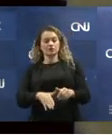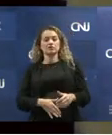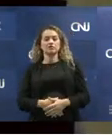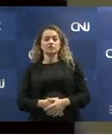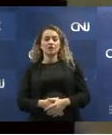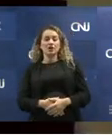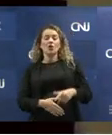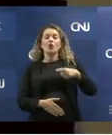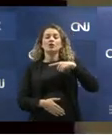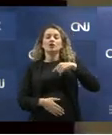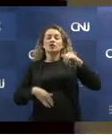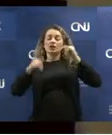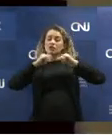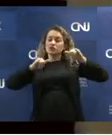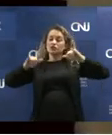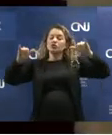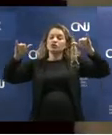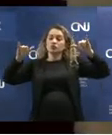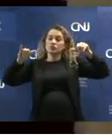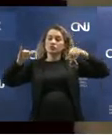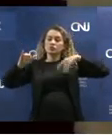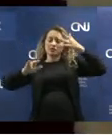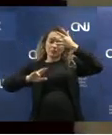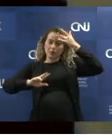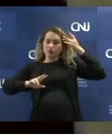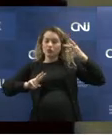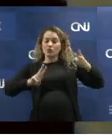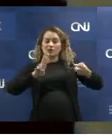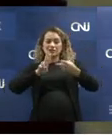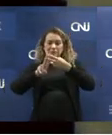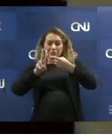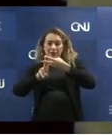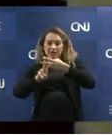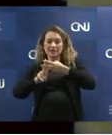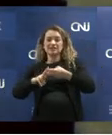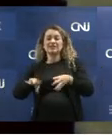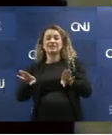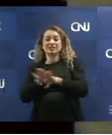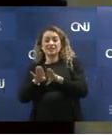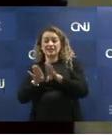As denúncias de maus tratos a presos e torturas de presos